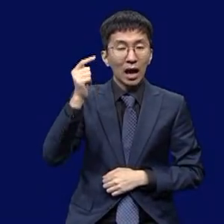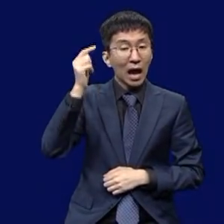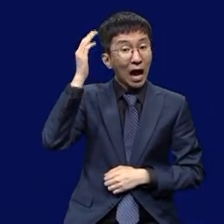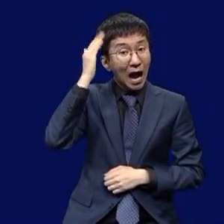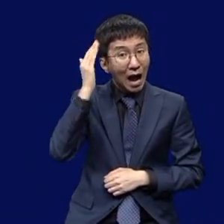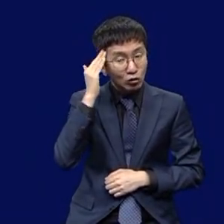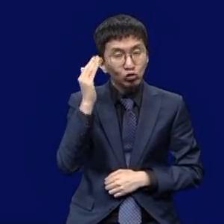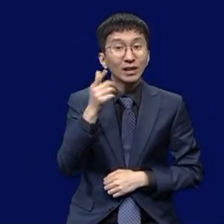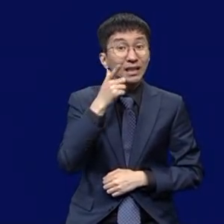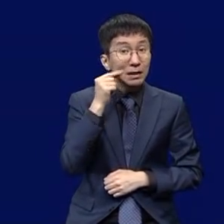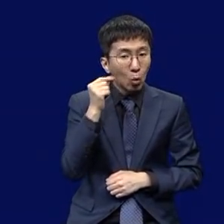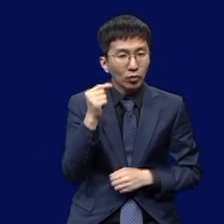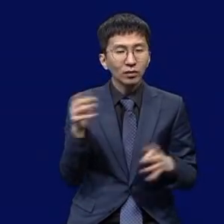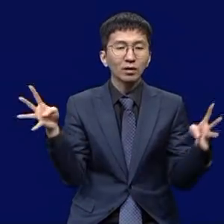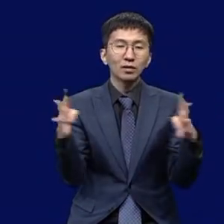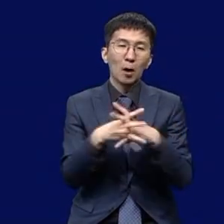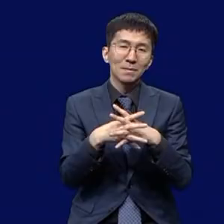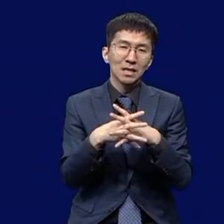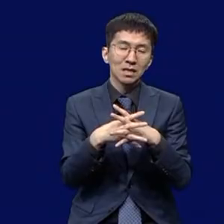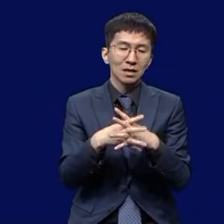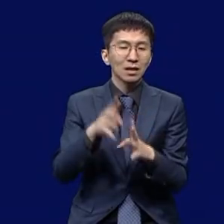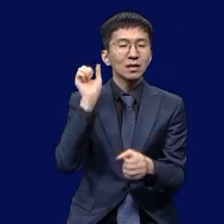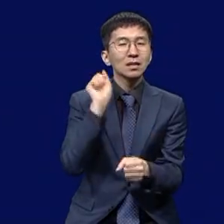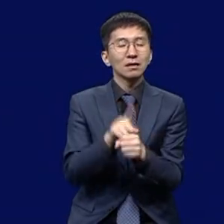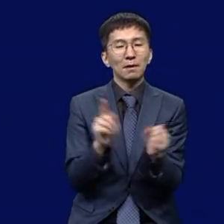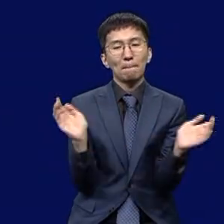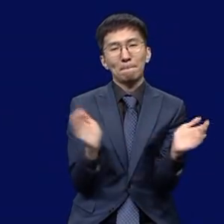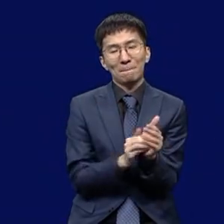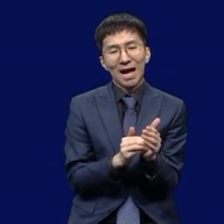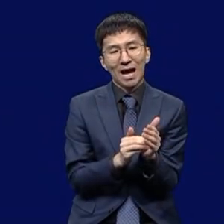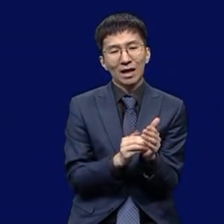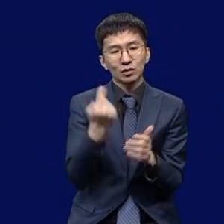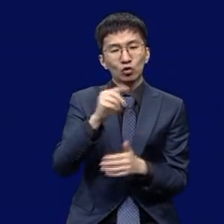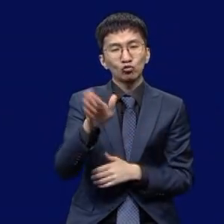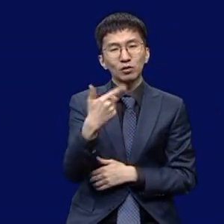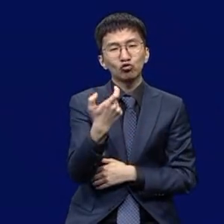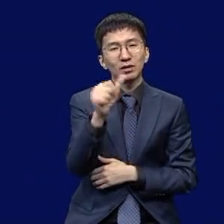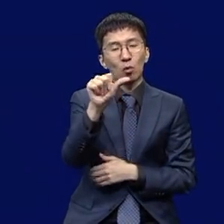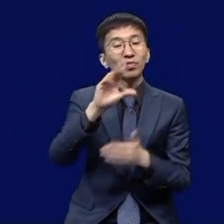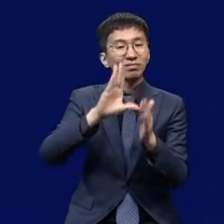재판부는 한일청구권협정 중 완전히 그리고 최종적으로 해결도 것이라는 문구를 근거로 피해자의 청구권이